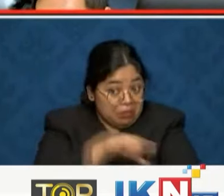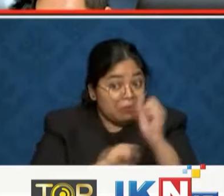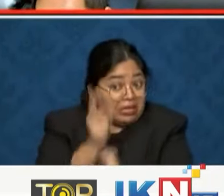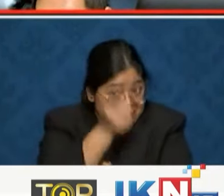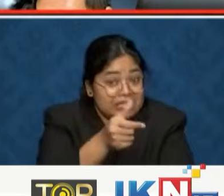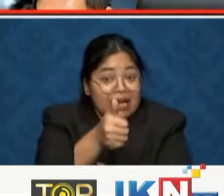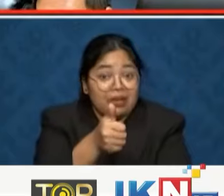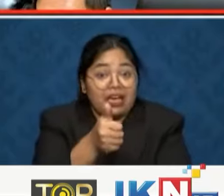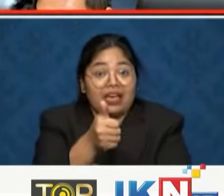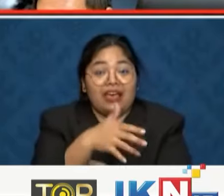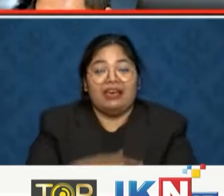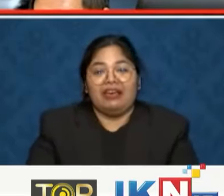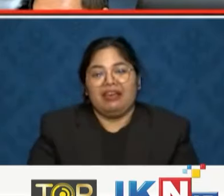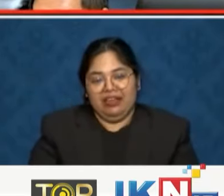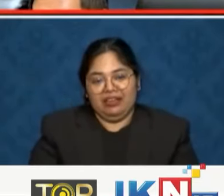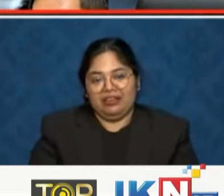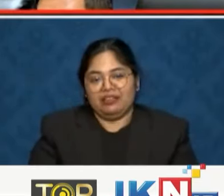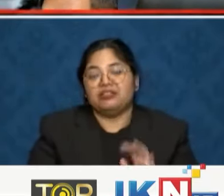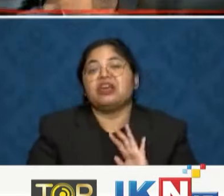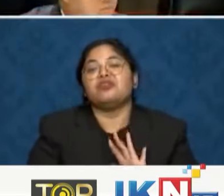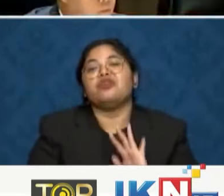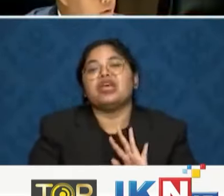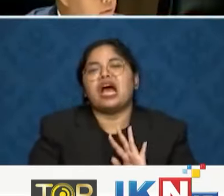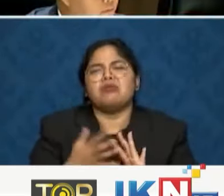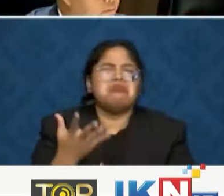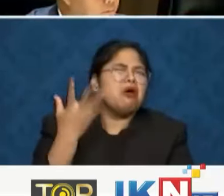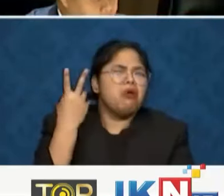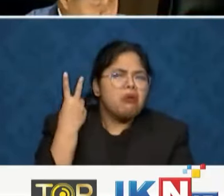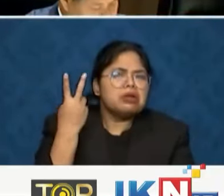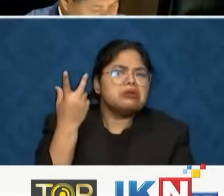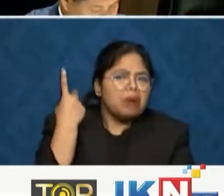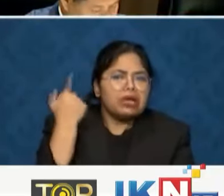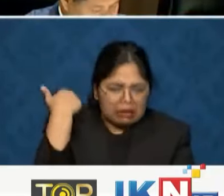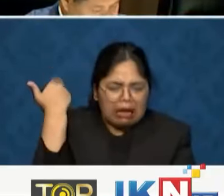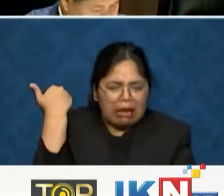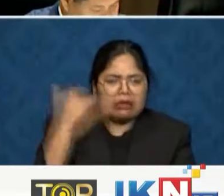รัฐมนตรีคลังไงแล้วก็ประเด็นที่ 9 เรื่อง เงิน 10,000 บาทดิจิตอลคุณจุรินบอกคนไทย